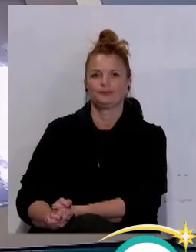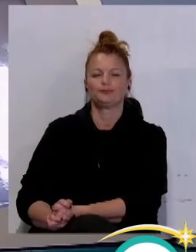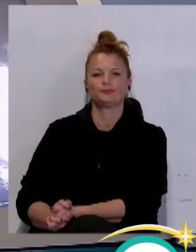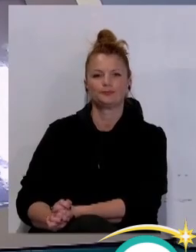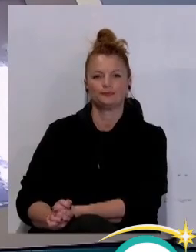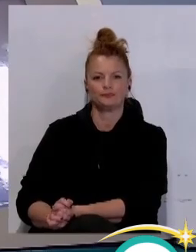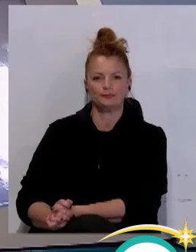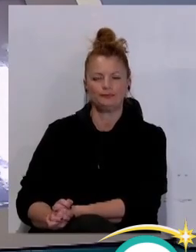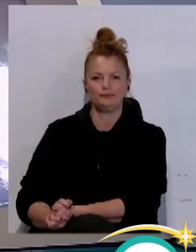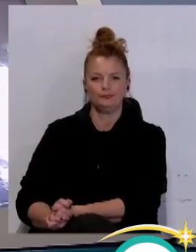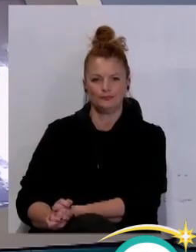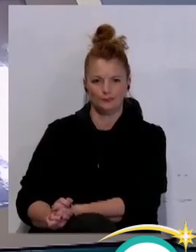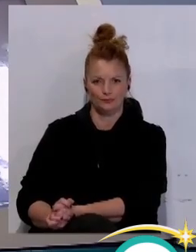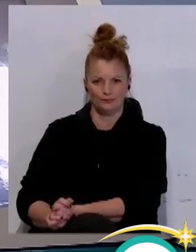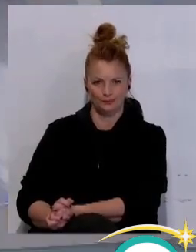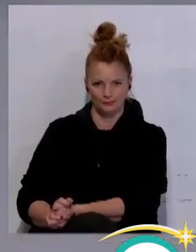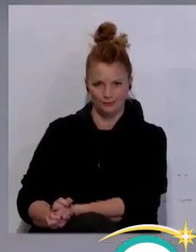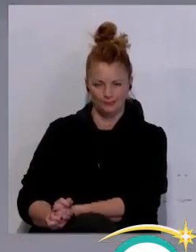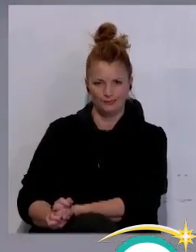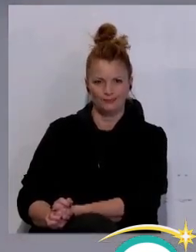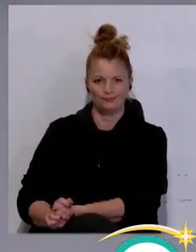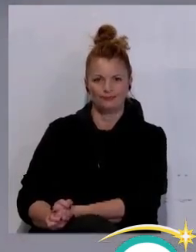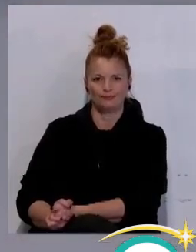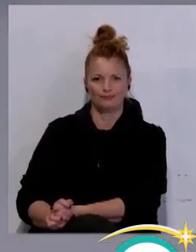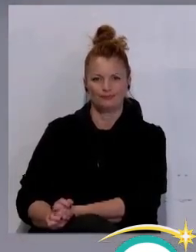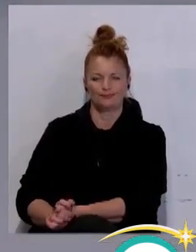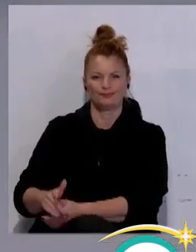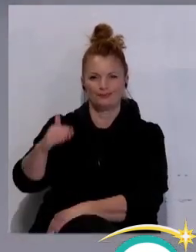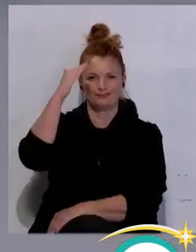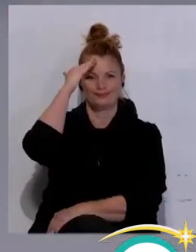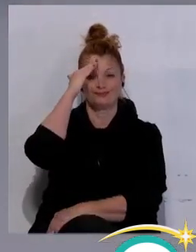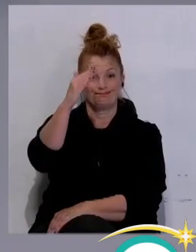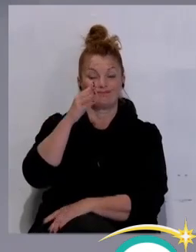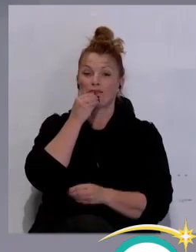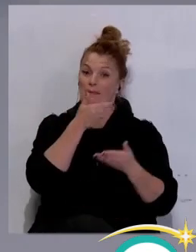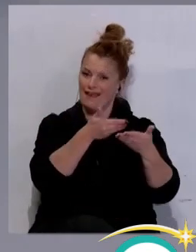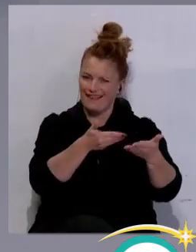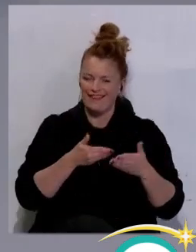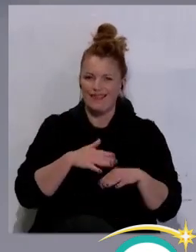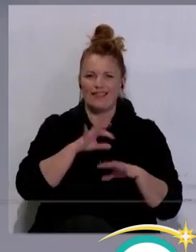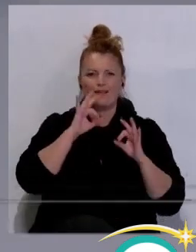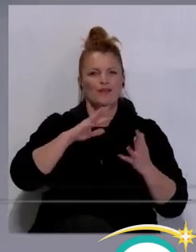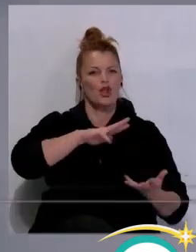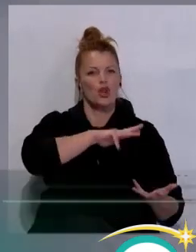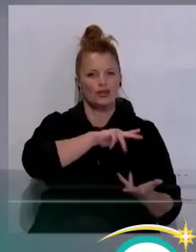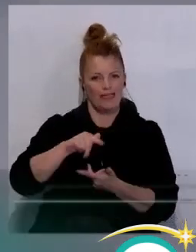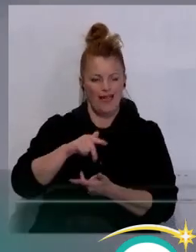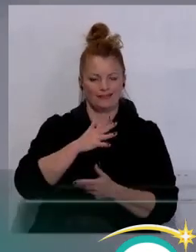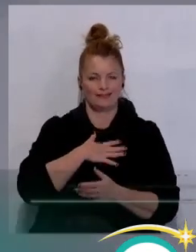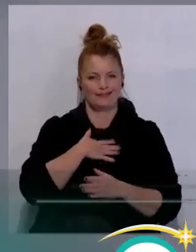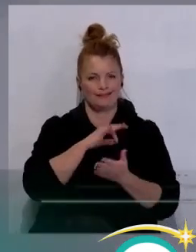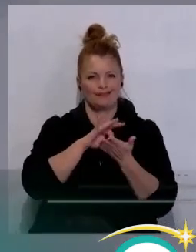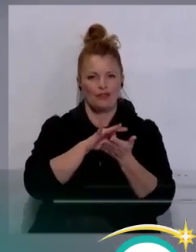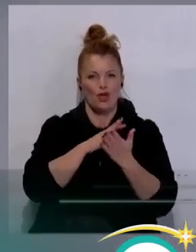seguro la bienvenida a la segunda edición de nuestros servicios informativos lo han visto